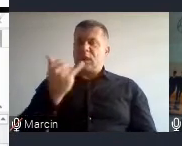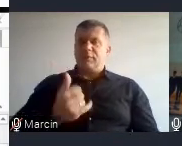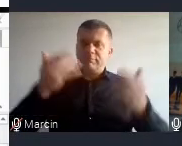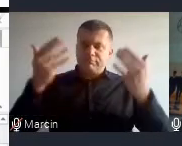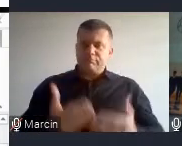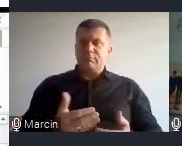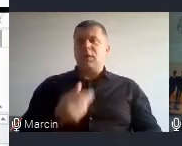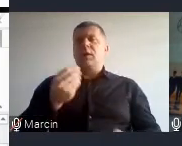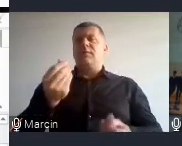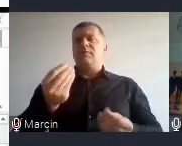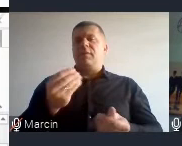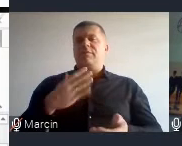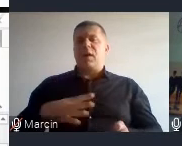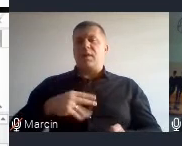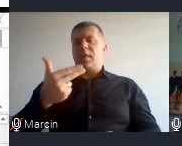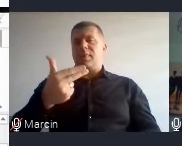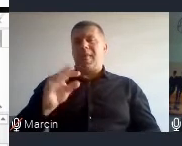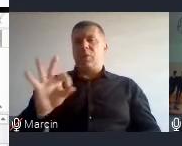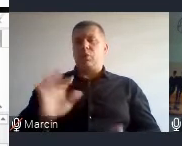a indywidualnie i zawsze szacujemy w kwotach netto. To takie podstawowe informacje.